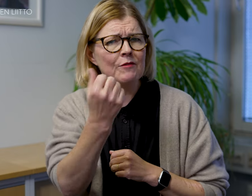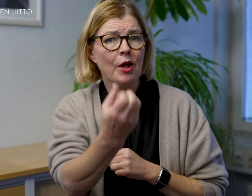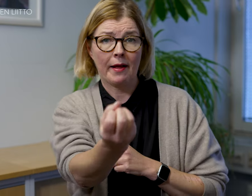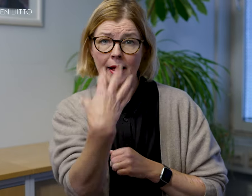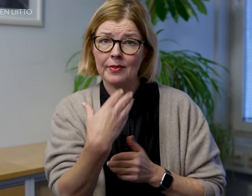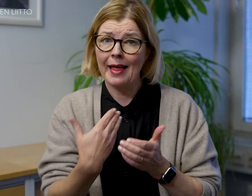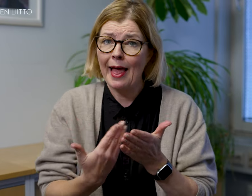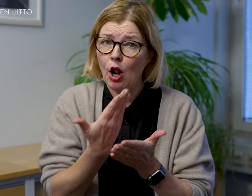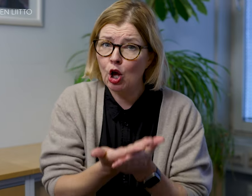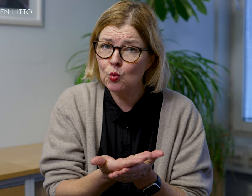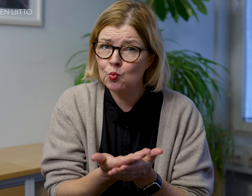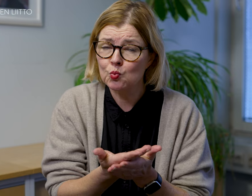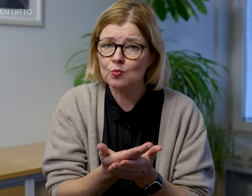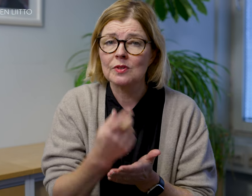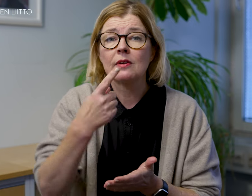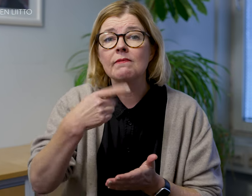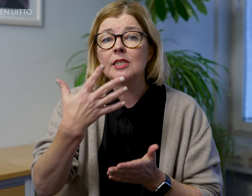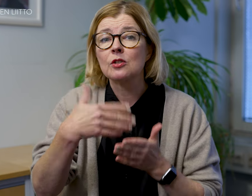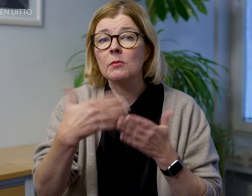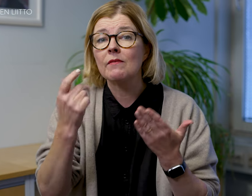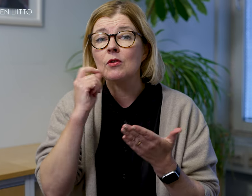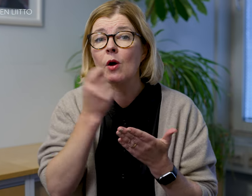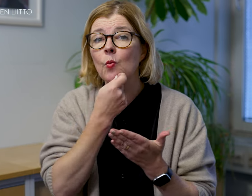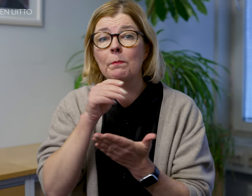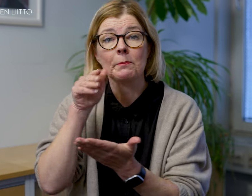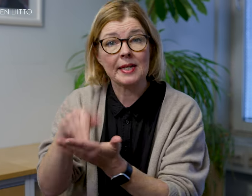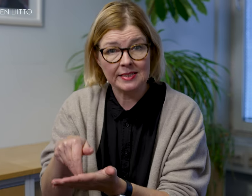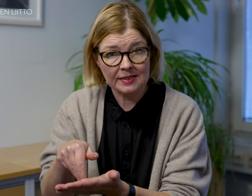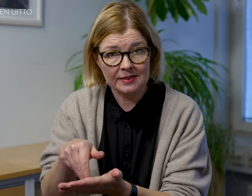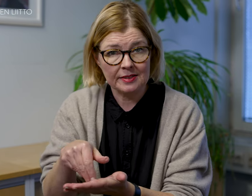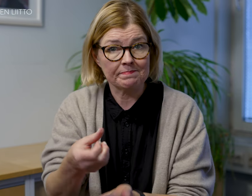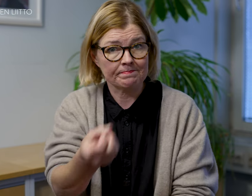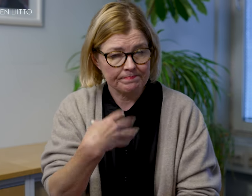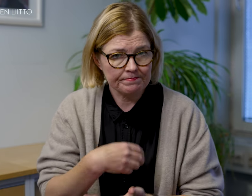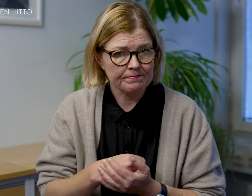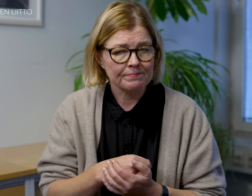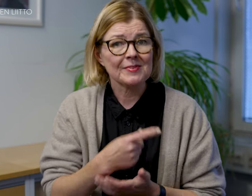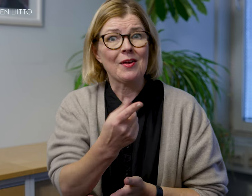Lähetä ehdotuksesi 15.12. mennessä, -